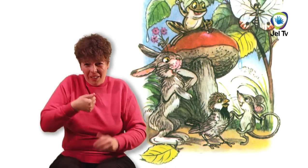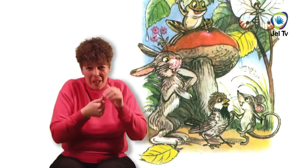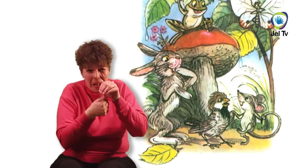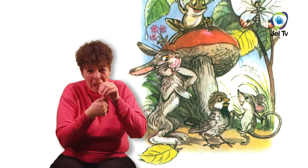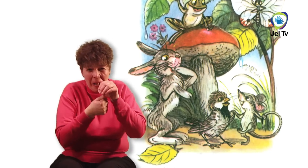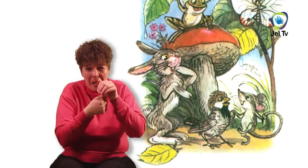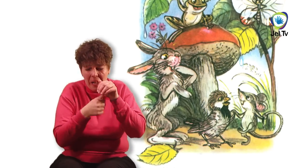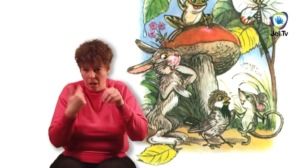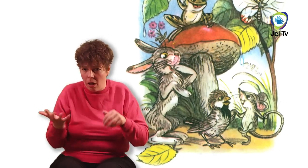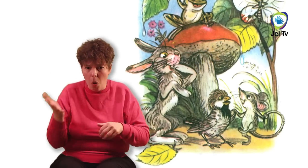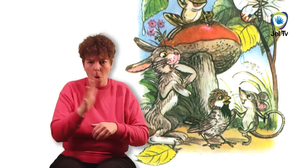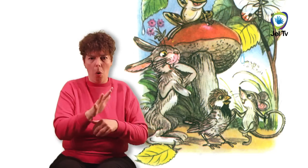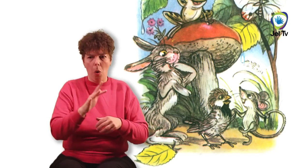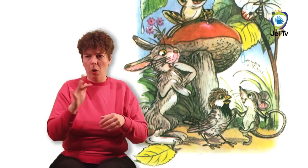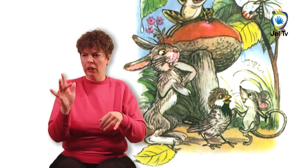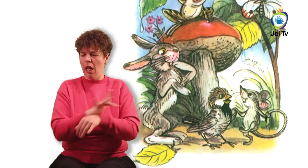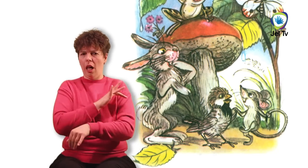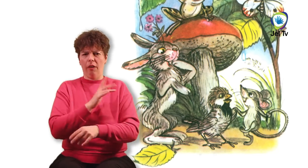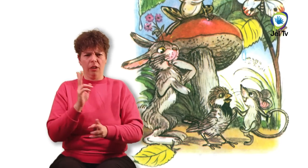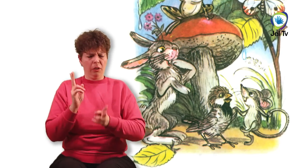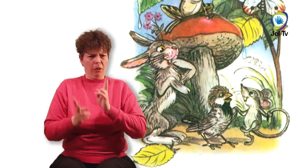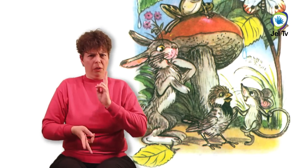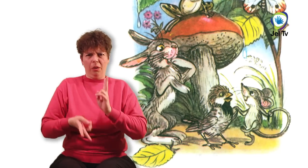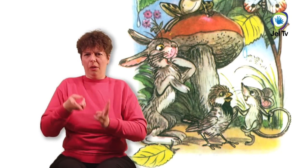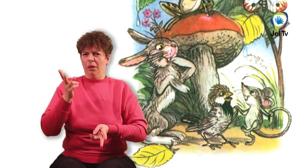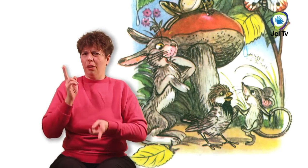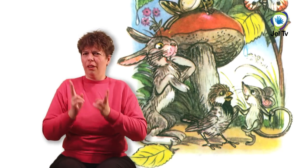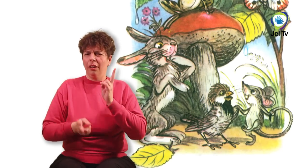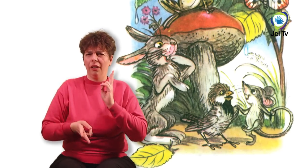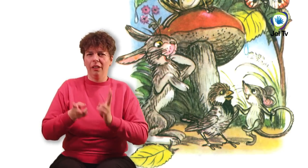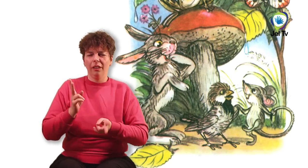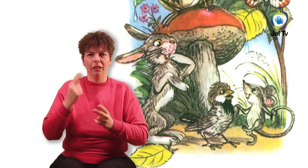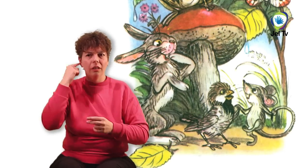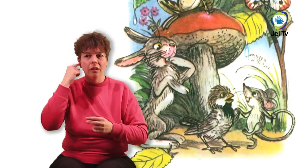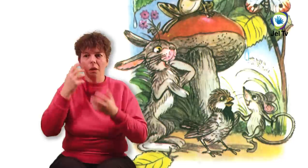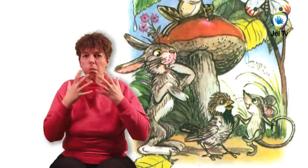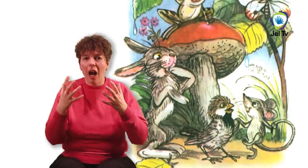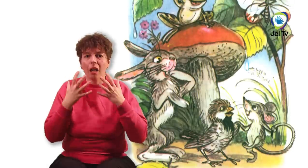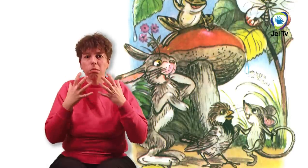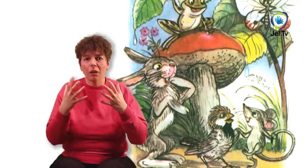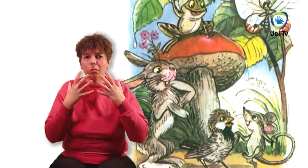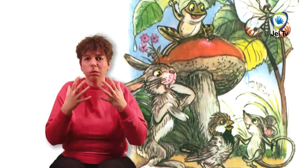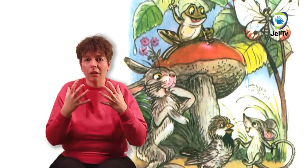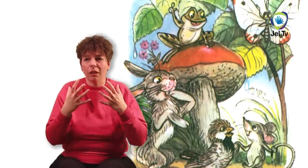Elõször még nekem is alig volt helyem a gomba alatt, a végén mégis mind az öten elfértünk! Bre-he-he-he! Bre-he-he-he! – heherészett valaki.